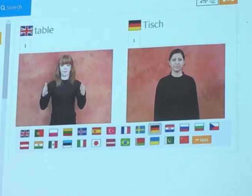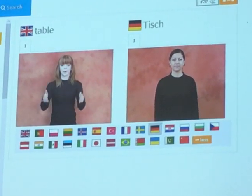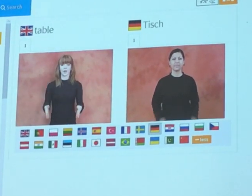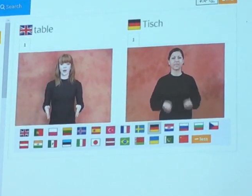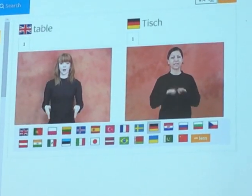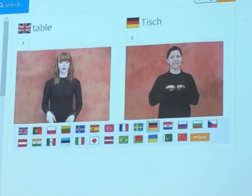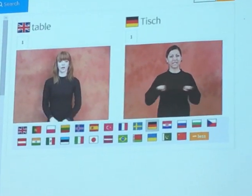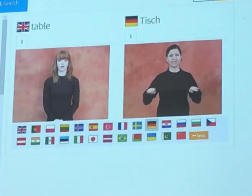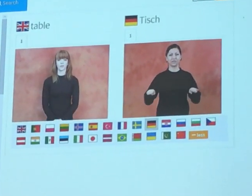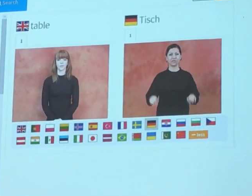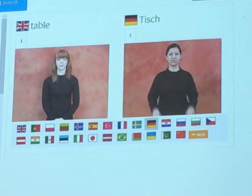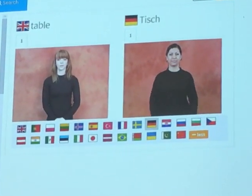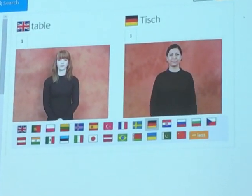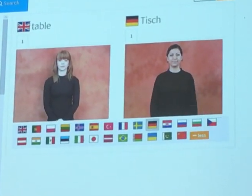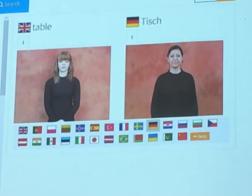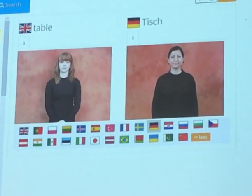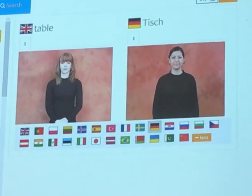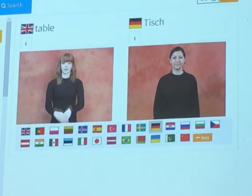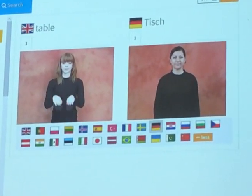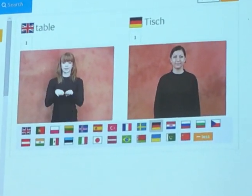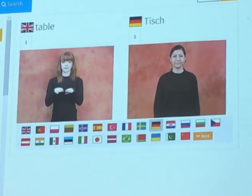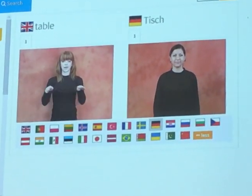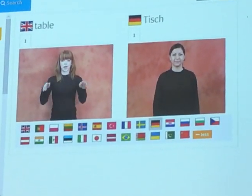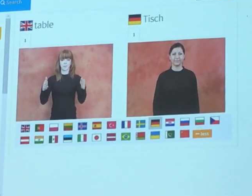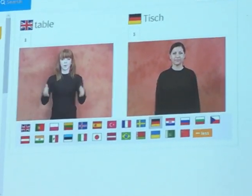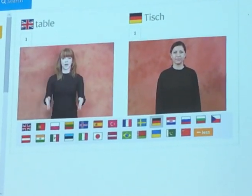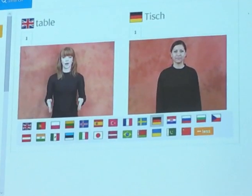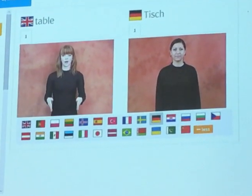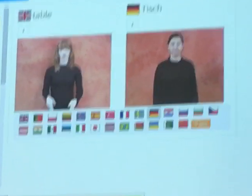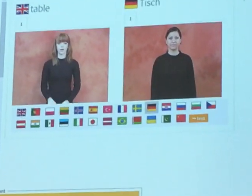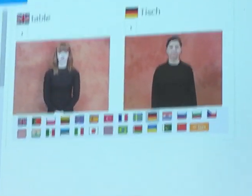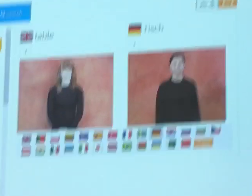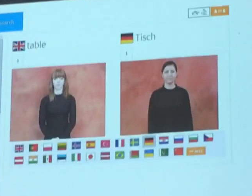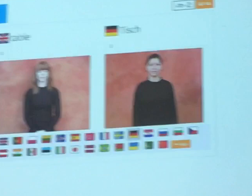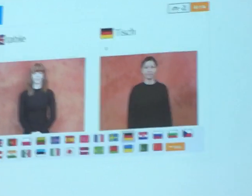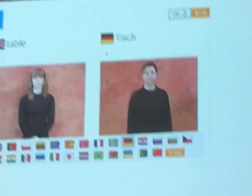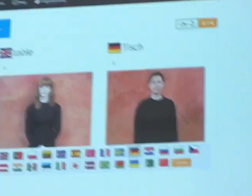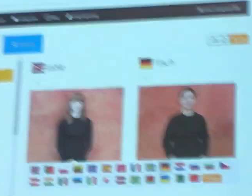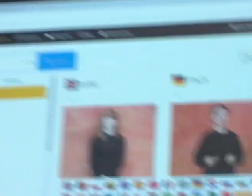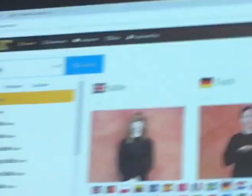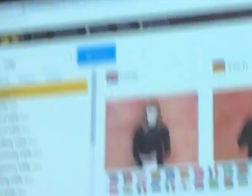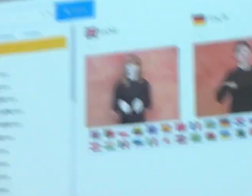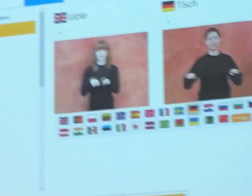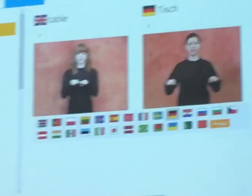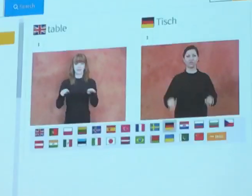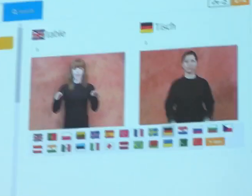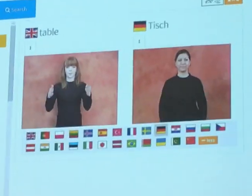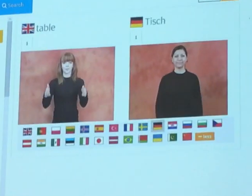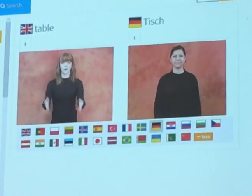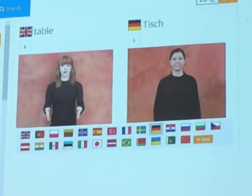und das ist die Etymologie des Zeichens. Wieder ist es eine Art Onomatopoeie